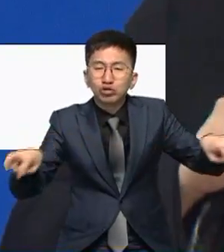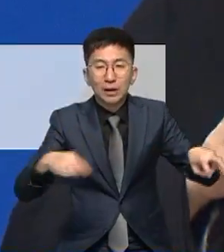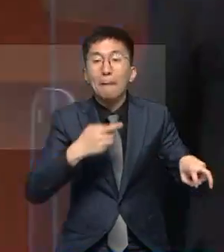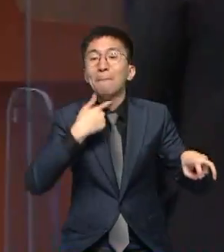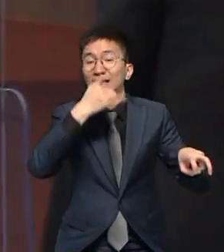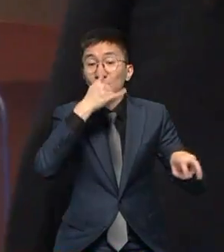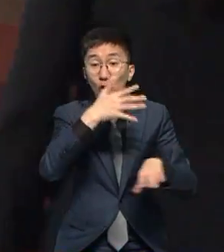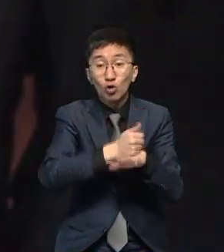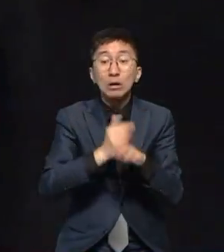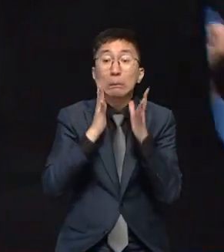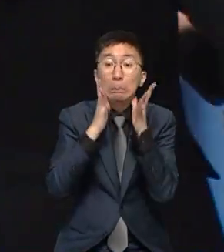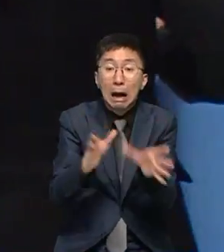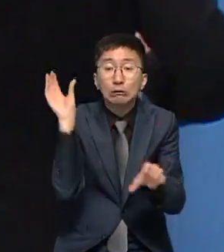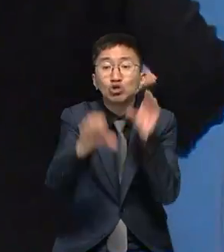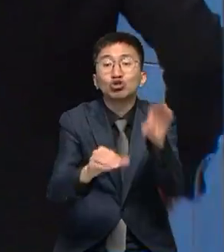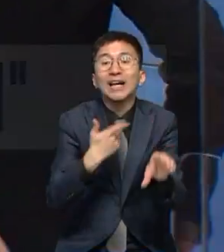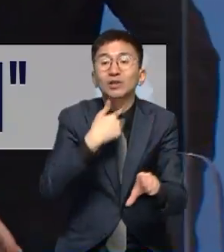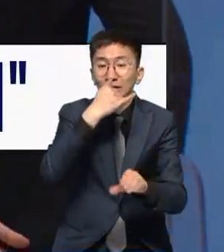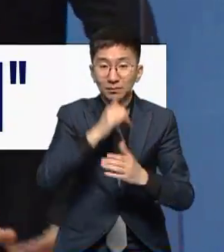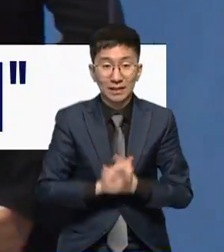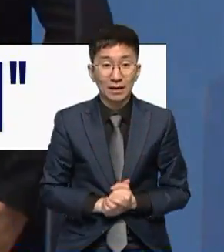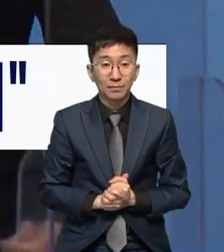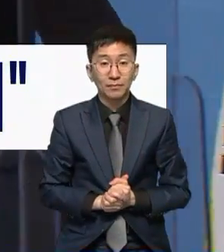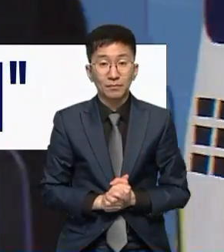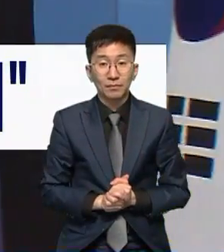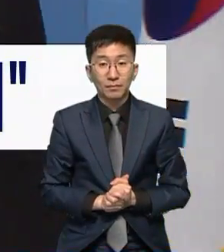(기자) 국민의힘은 N 사 주식을 1년 넘게